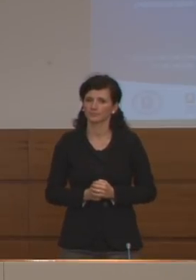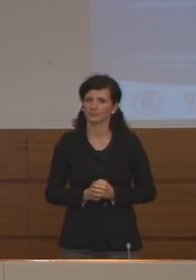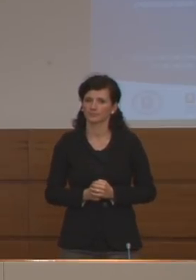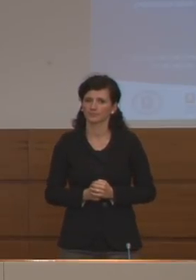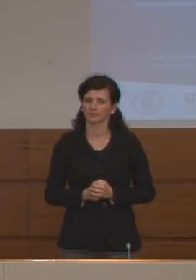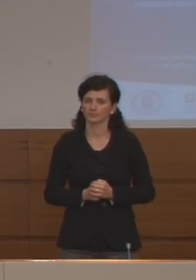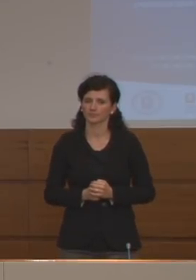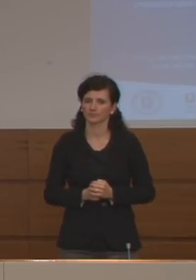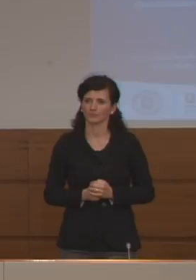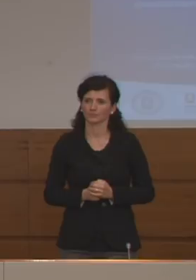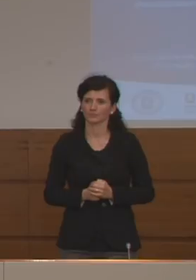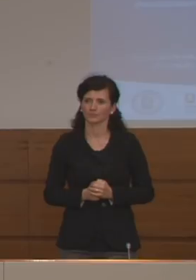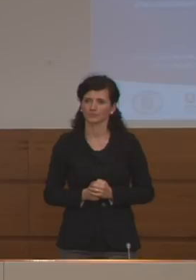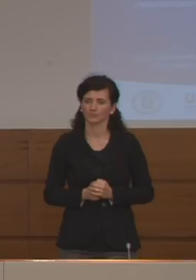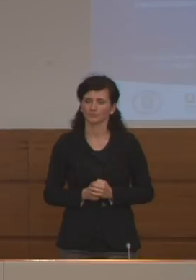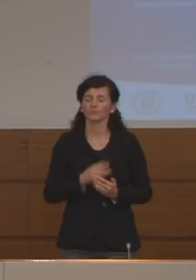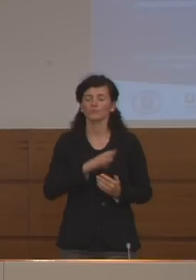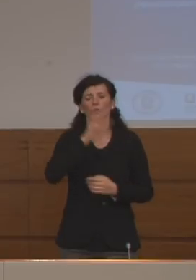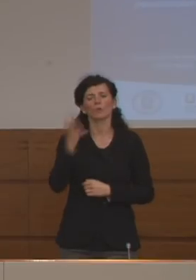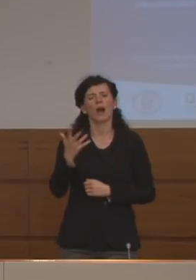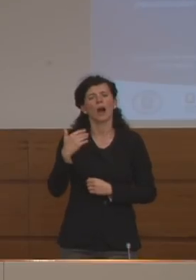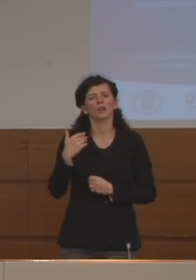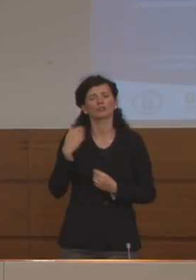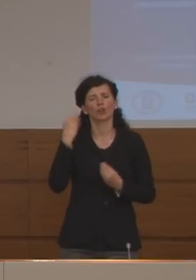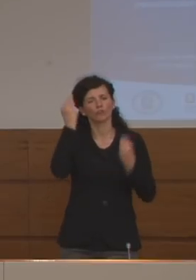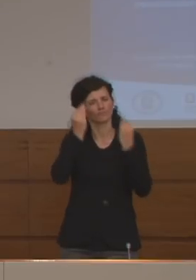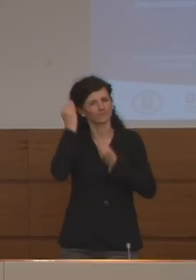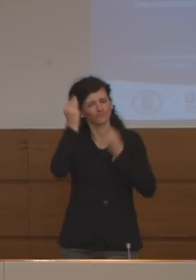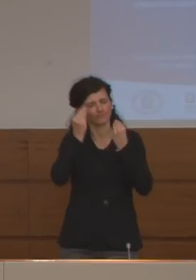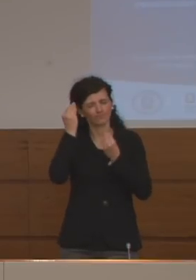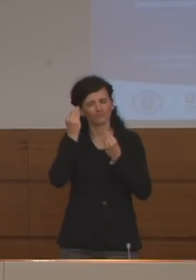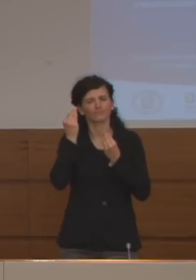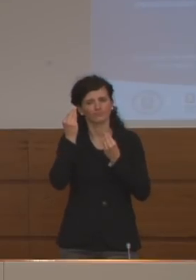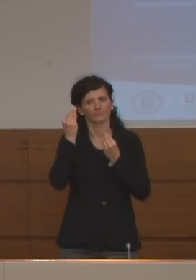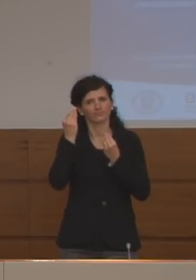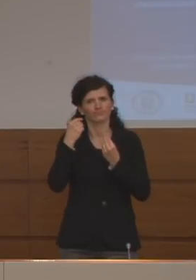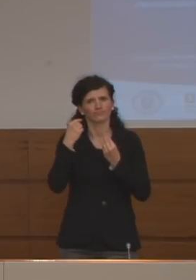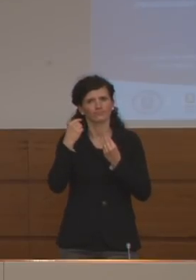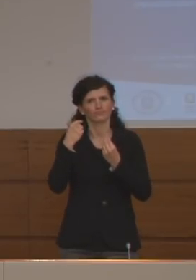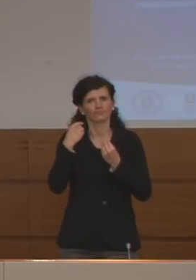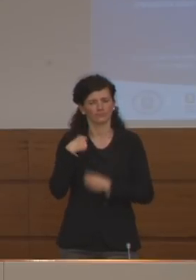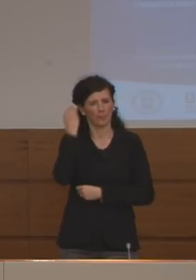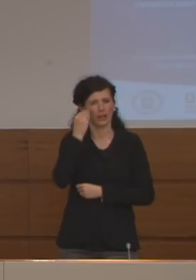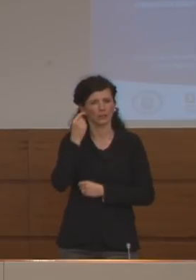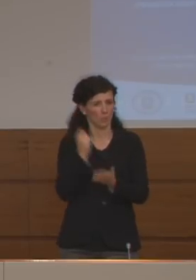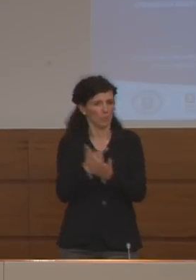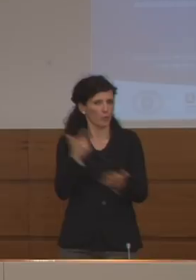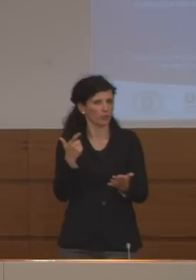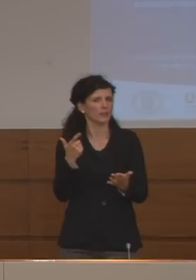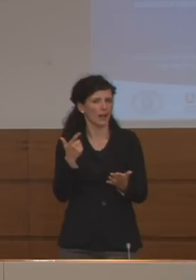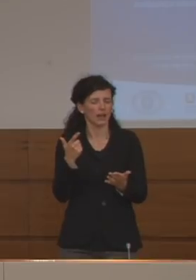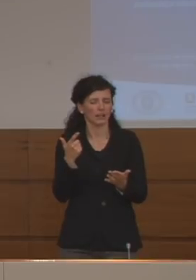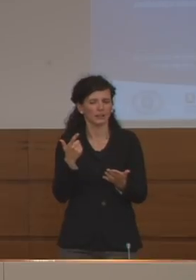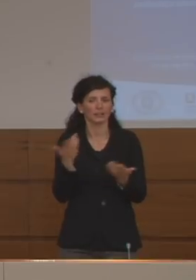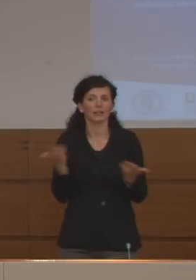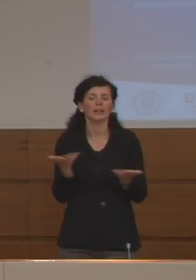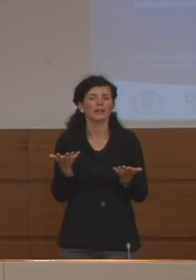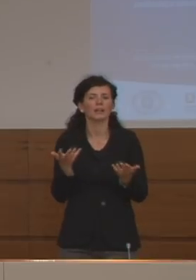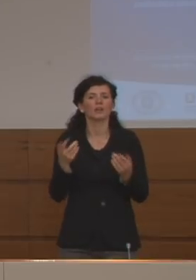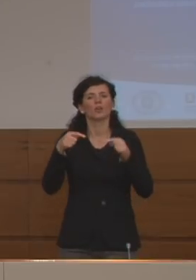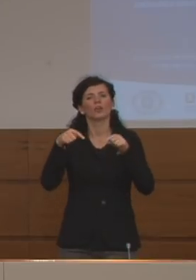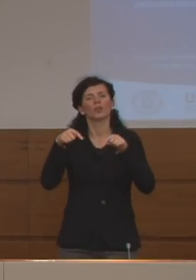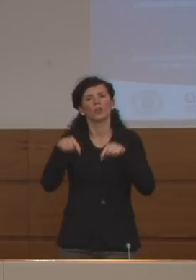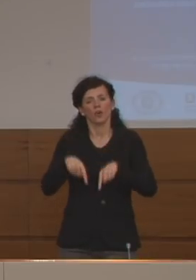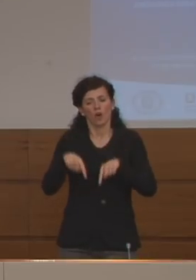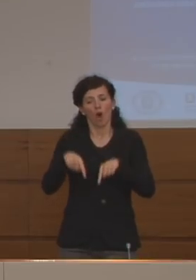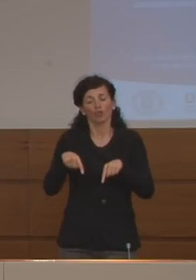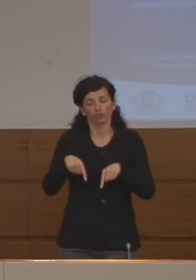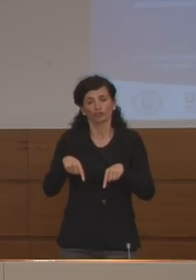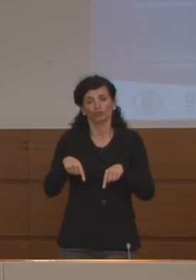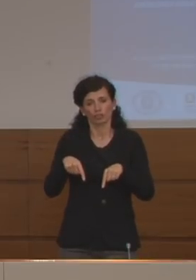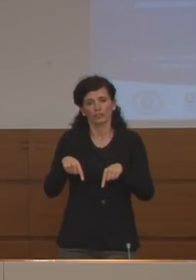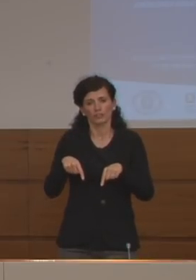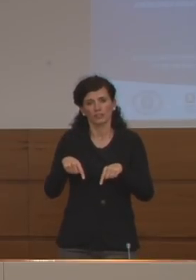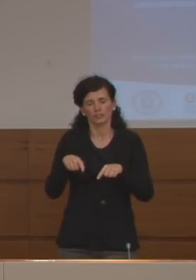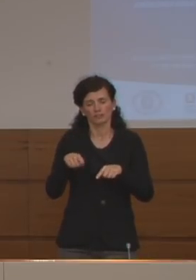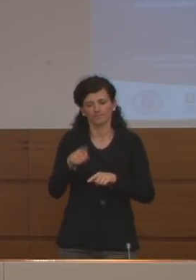merita una sottolineatura e cioè a dire che oggi, pur nel numero ancora